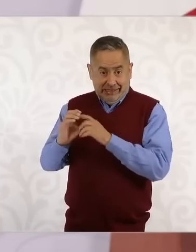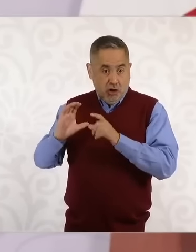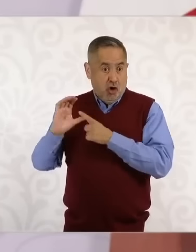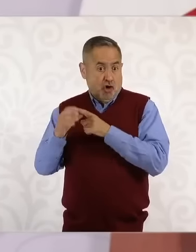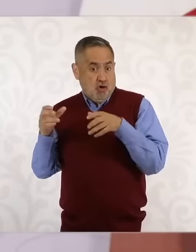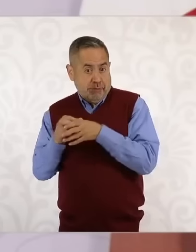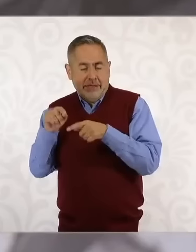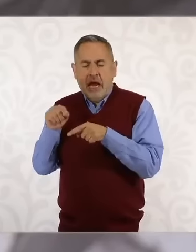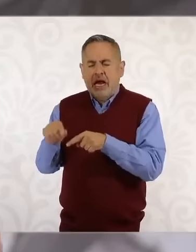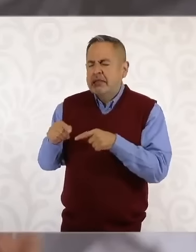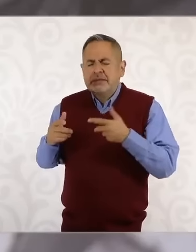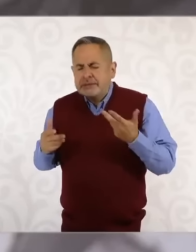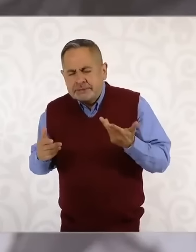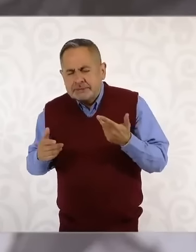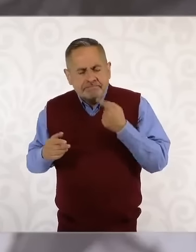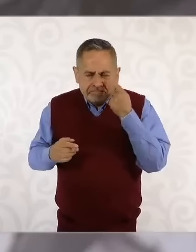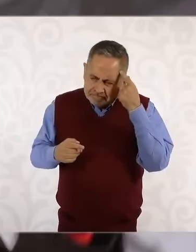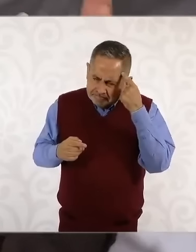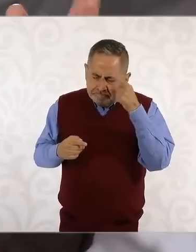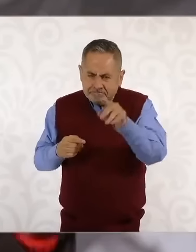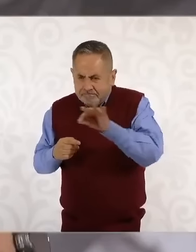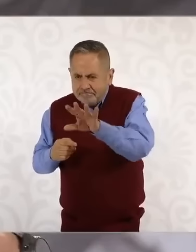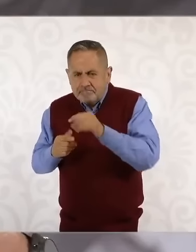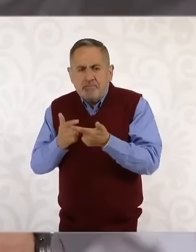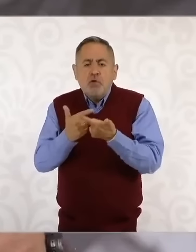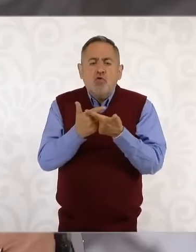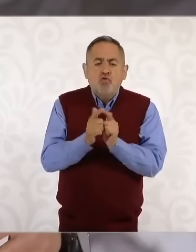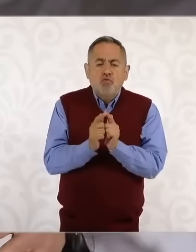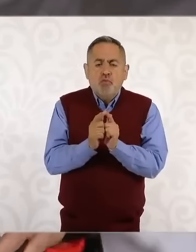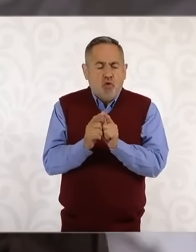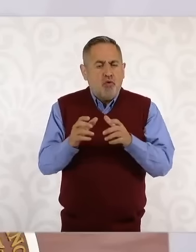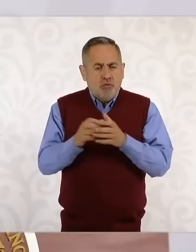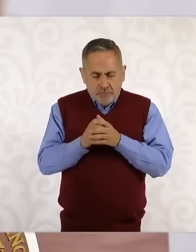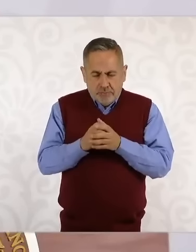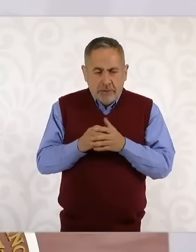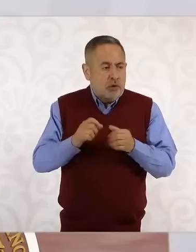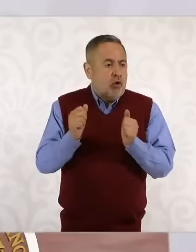finalmente, se hizo un grupo técnico después de que ya entregaron la documentación, entregaron,